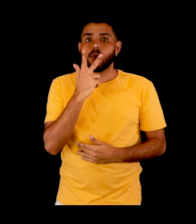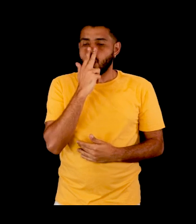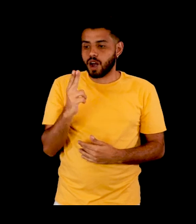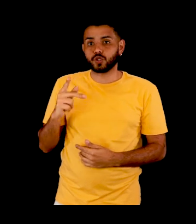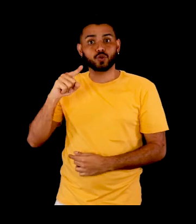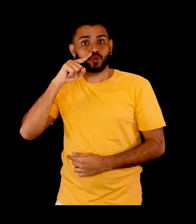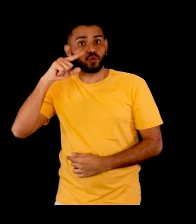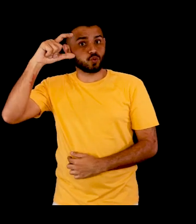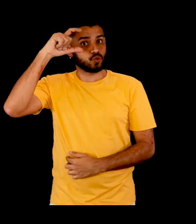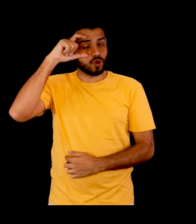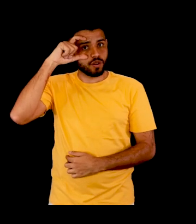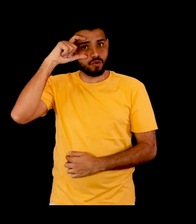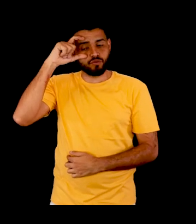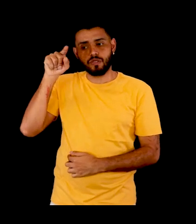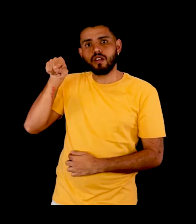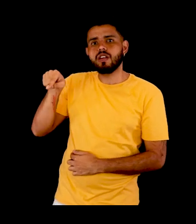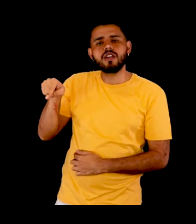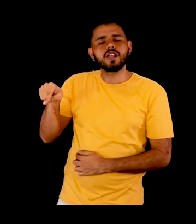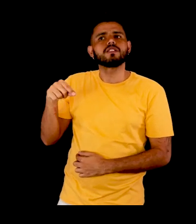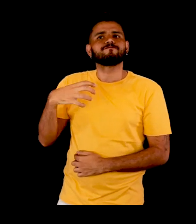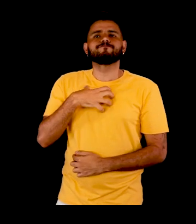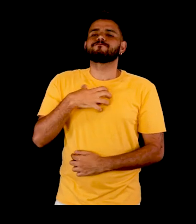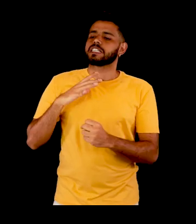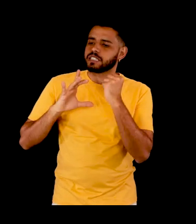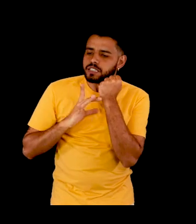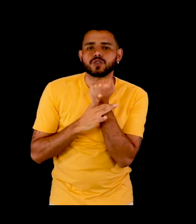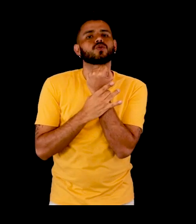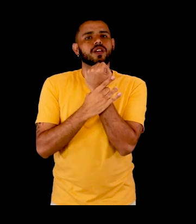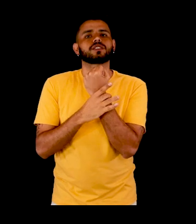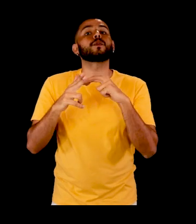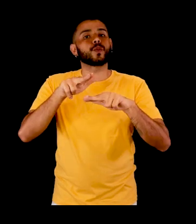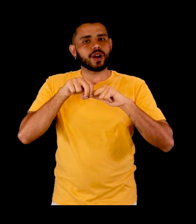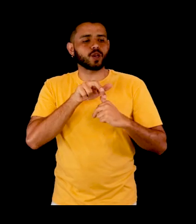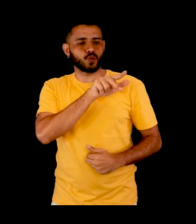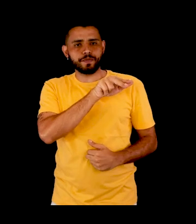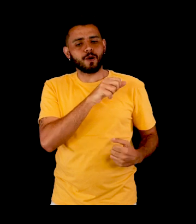e essa segurança também se deve muito a esse apoio do Aurélio. A minha mãe sempre dizia